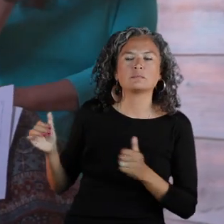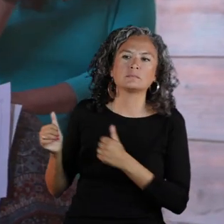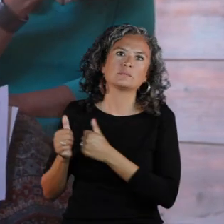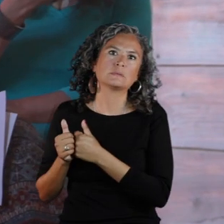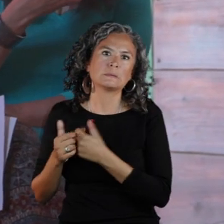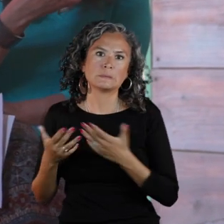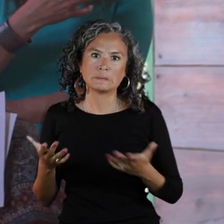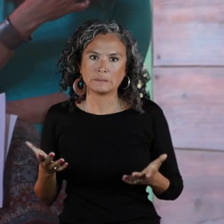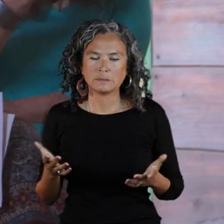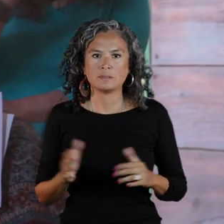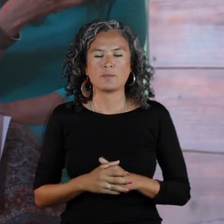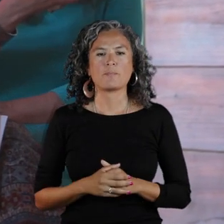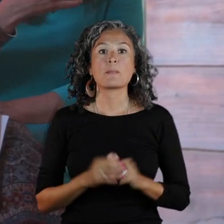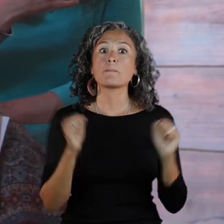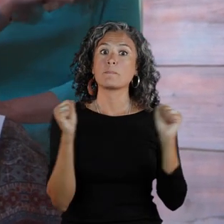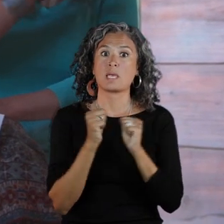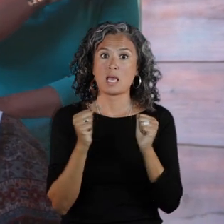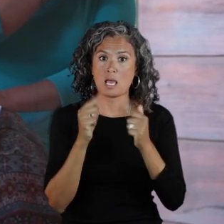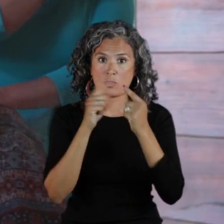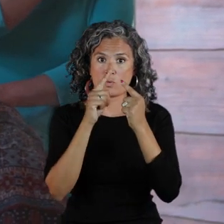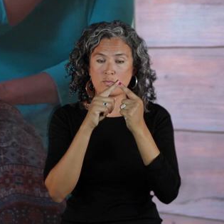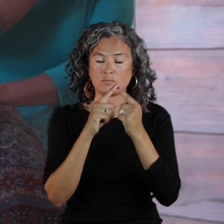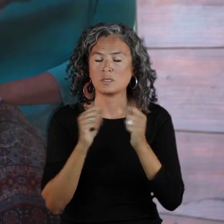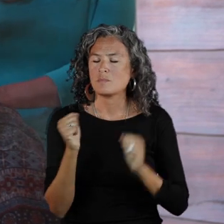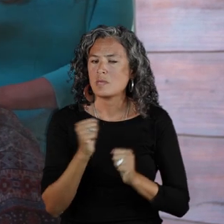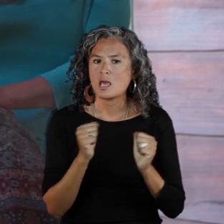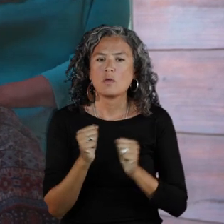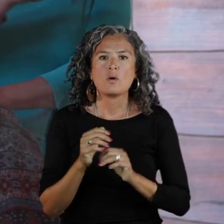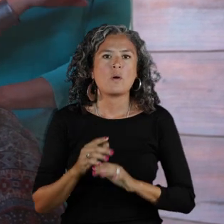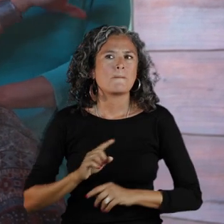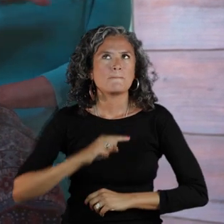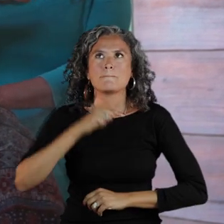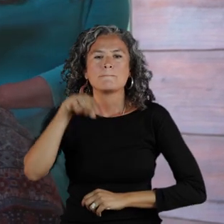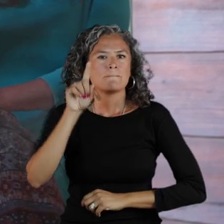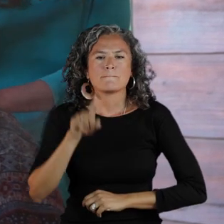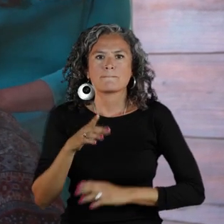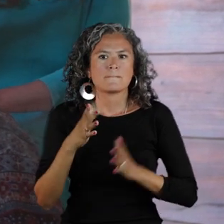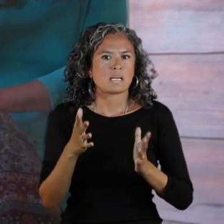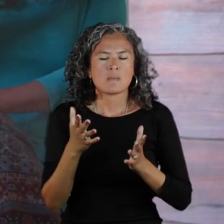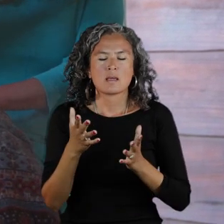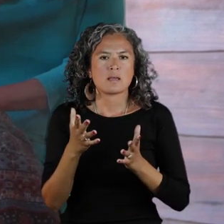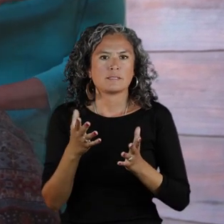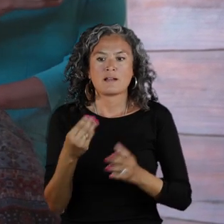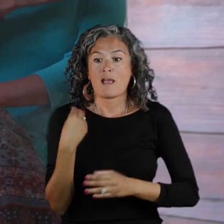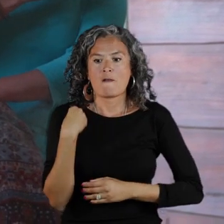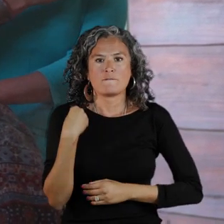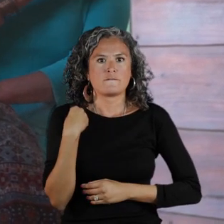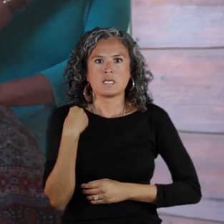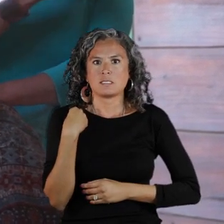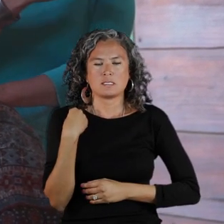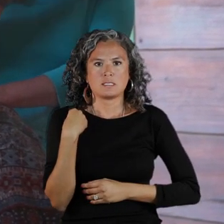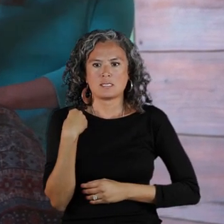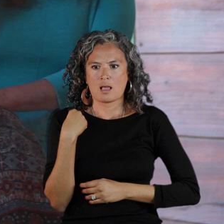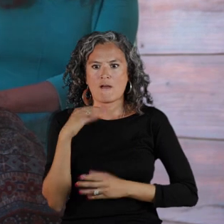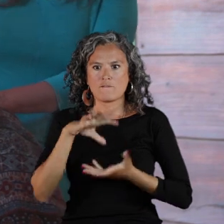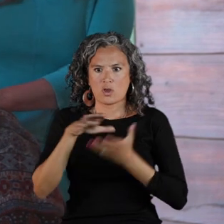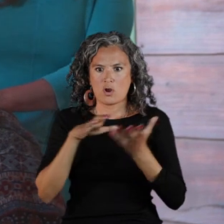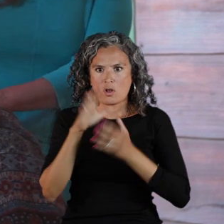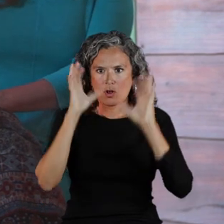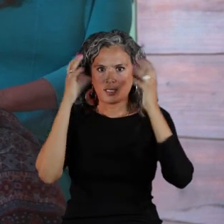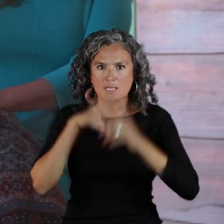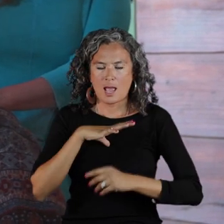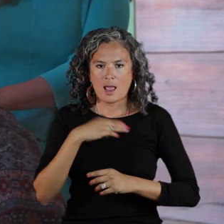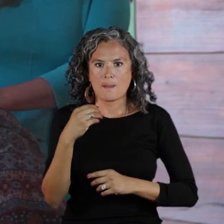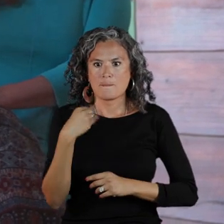El miedo es el mayor indicador posible de todas estas situaciones.